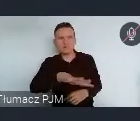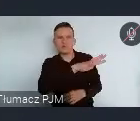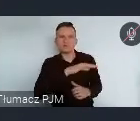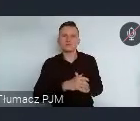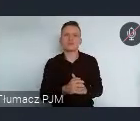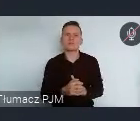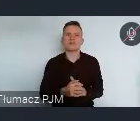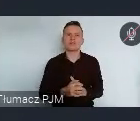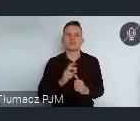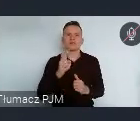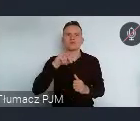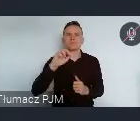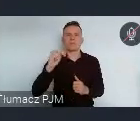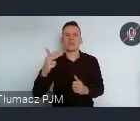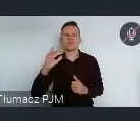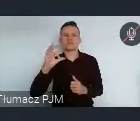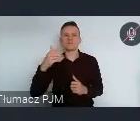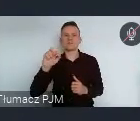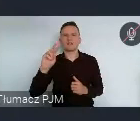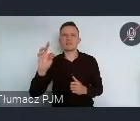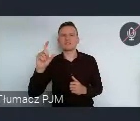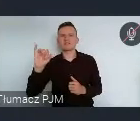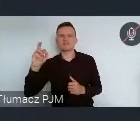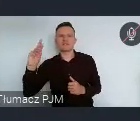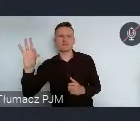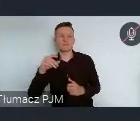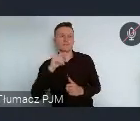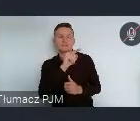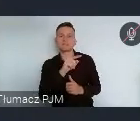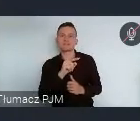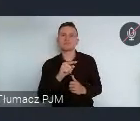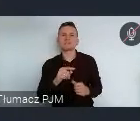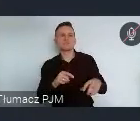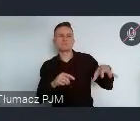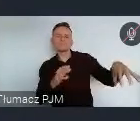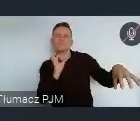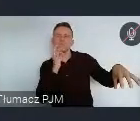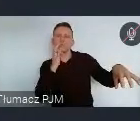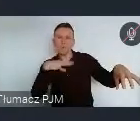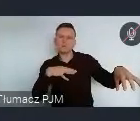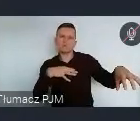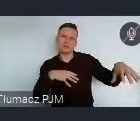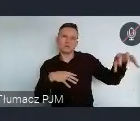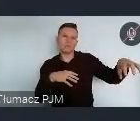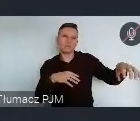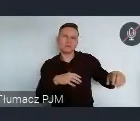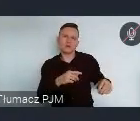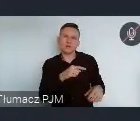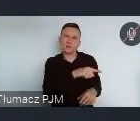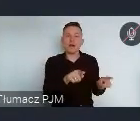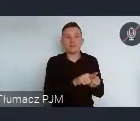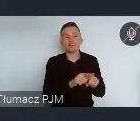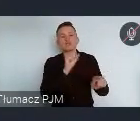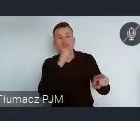I to zarówno z młodszą grupą mieszkańców, seniorami, jak i też poprzez czynne zaangażowanie